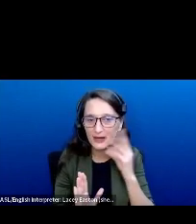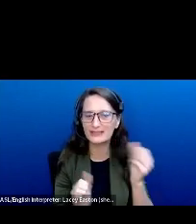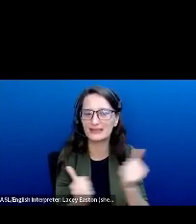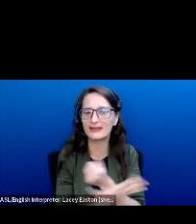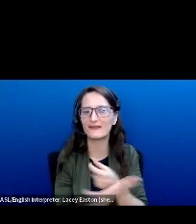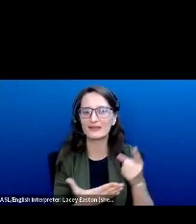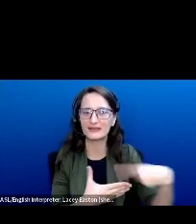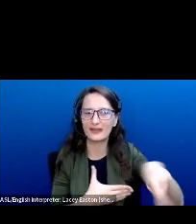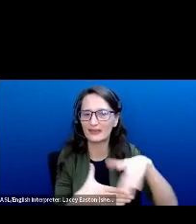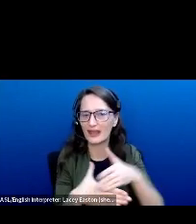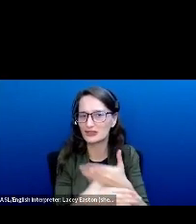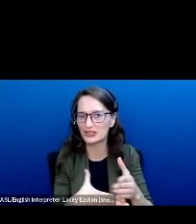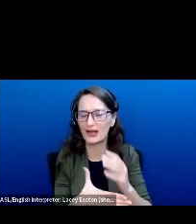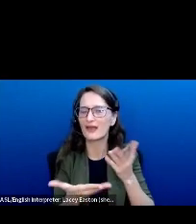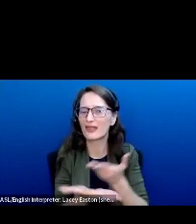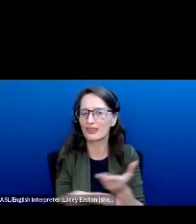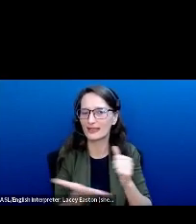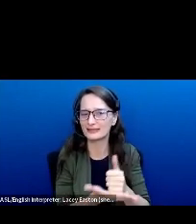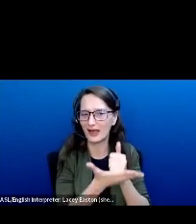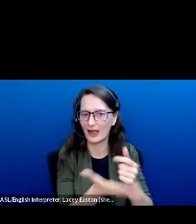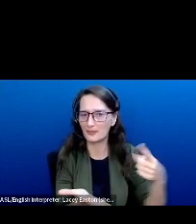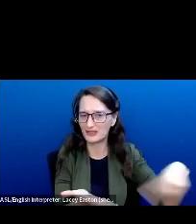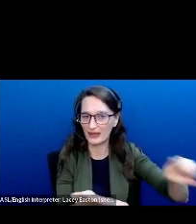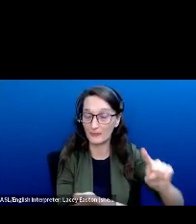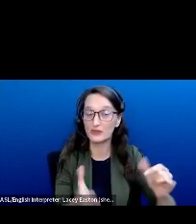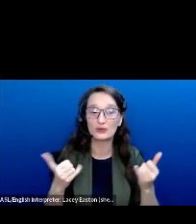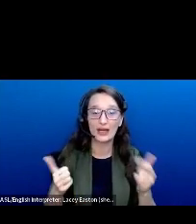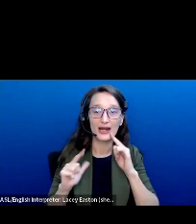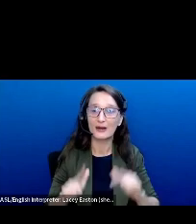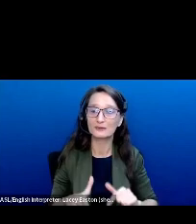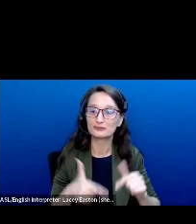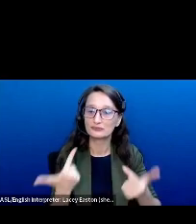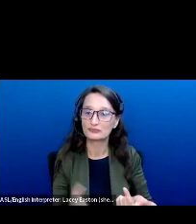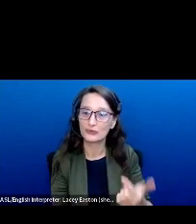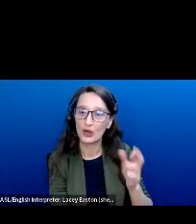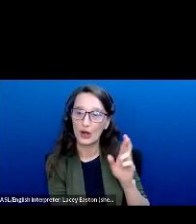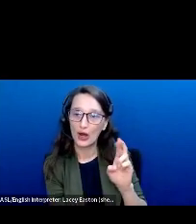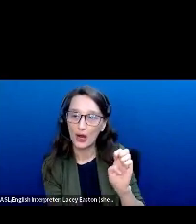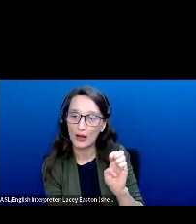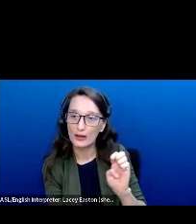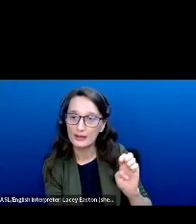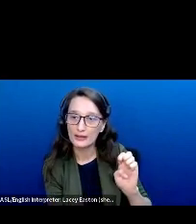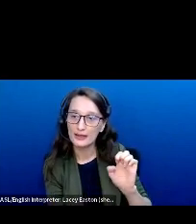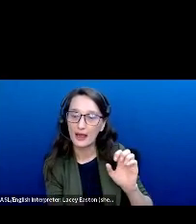con eso. Voy a pasarle la palabra a Rayleen y Julie y les pediré que pasemos a la siguiente